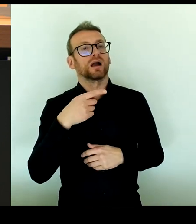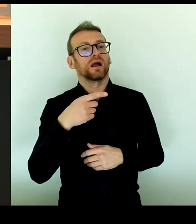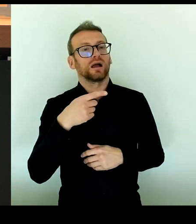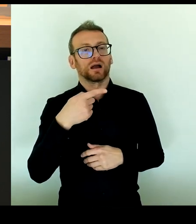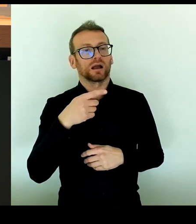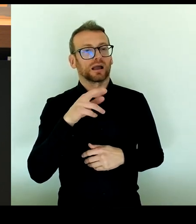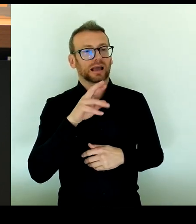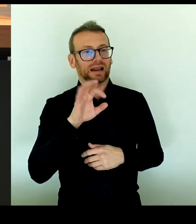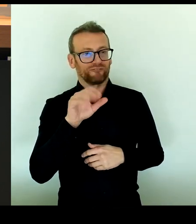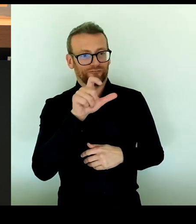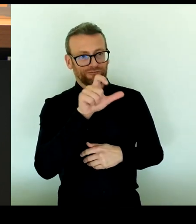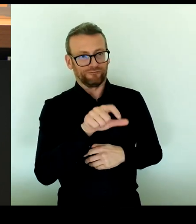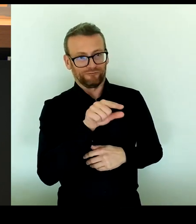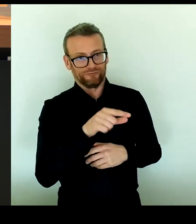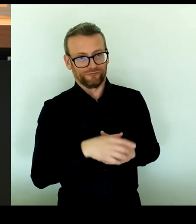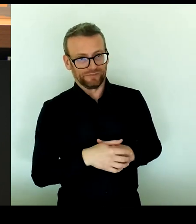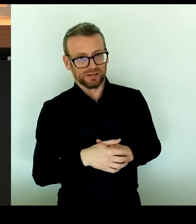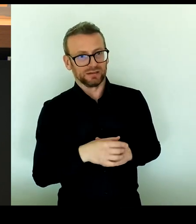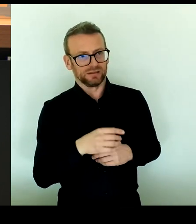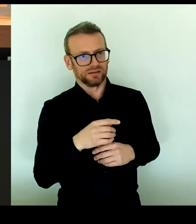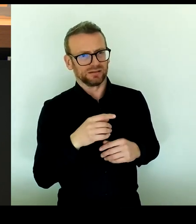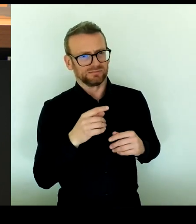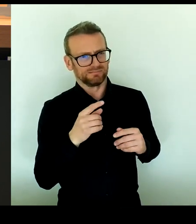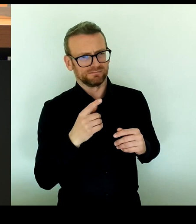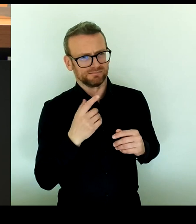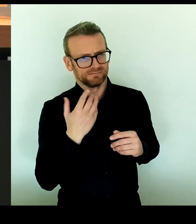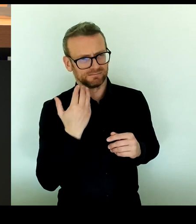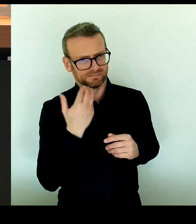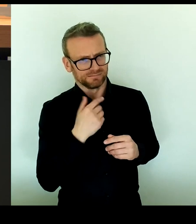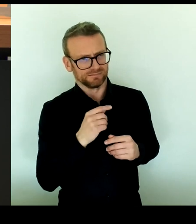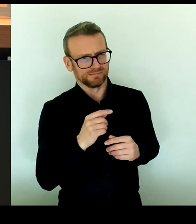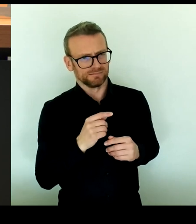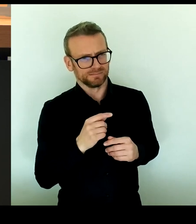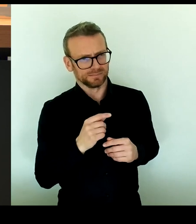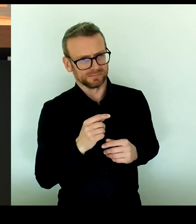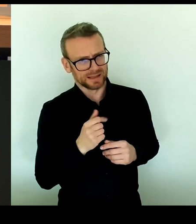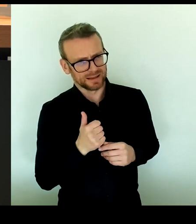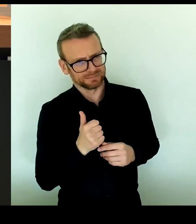Umweltverbund, aber eben nicht das Sharing, nicht das Zufußgehen berücksichtigt, ist zu kurz